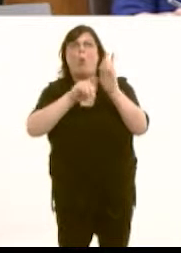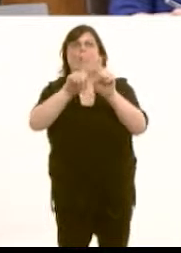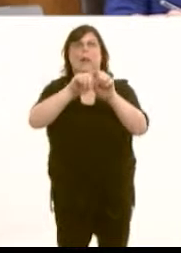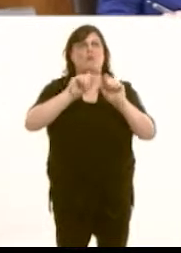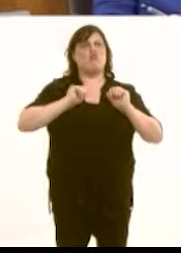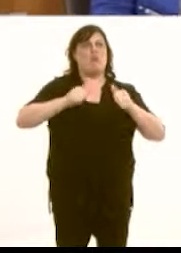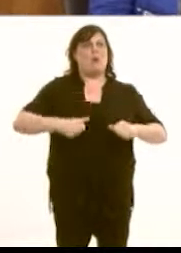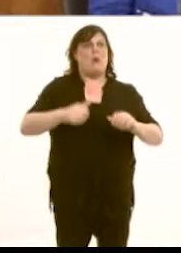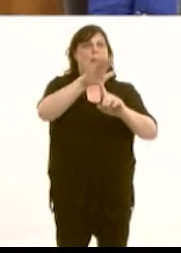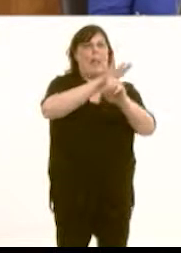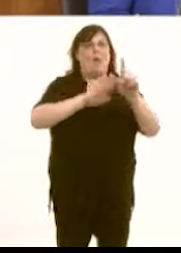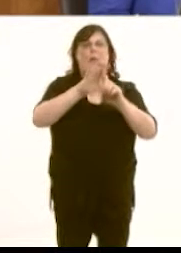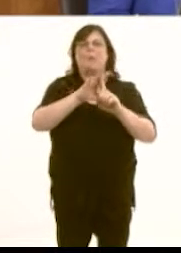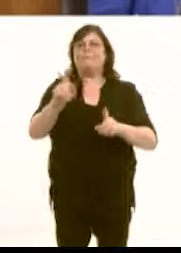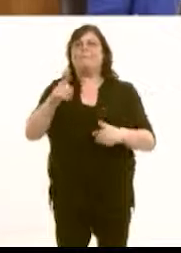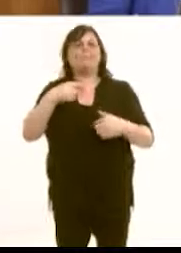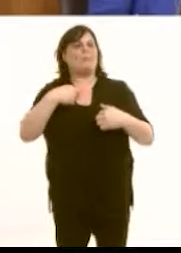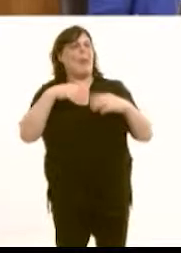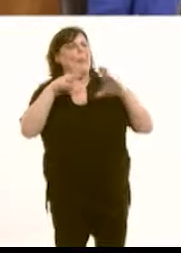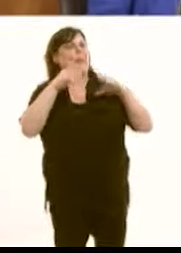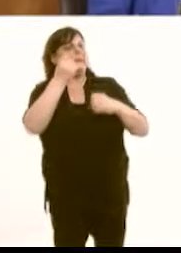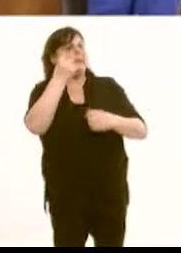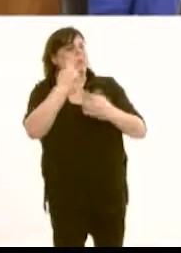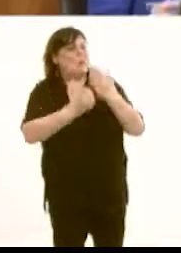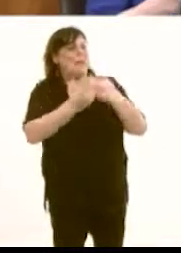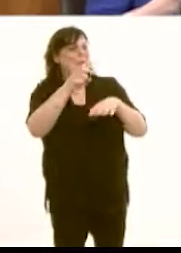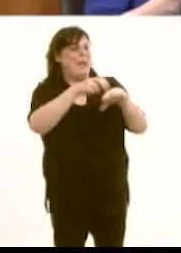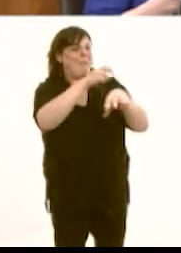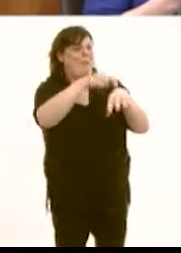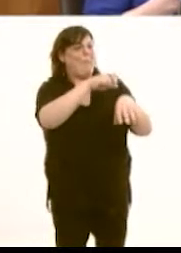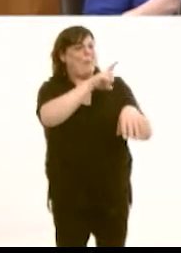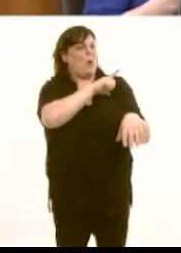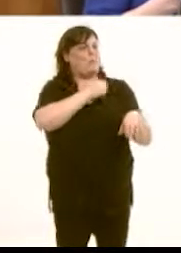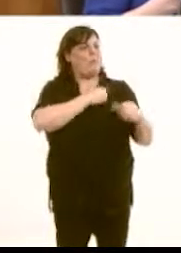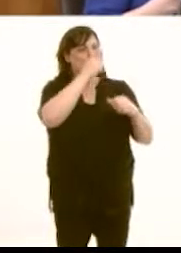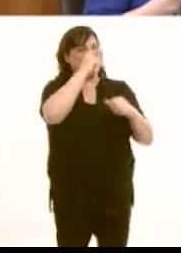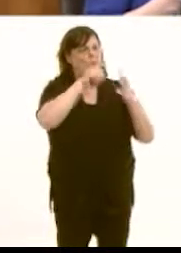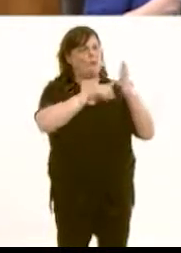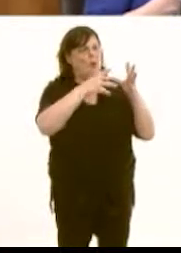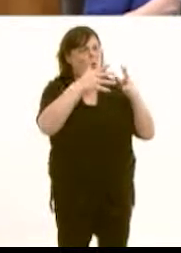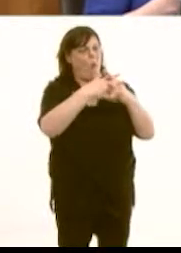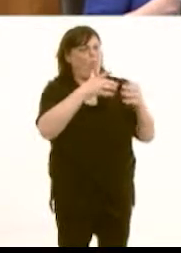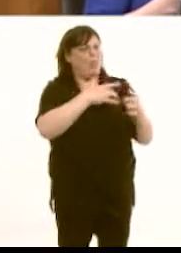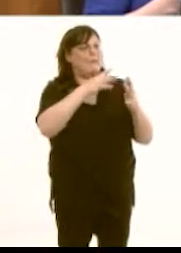Mae signal cryfach yn dod o ochr arall y dwr, oír Weriniaeth, felly rydych yn talu taliadau ëroamingí o achos hynny.